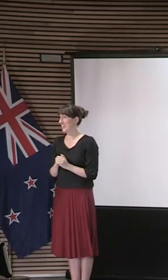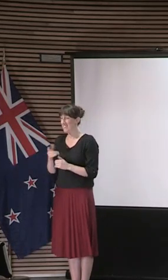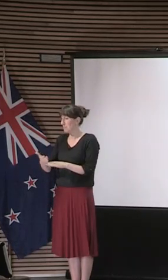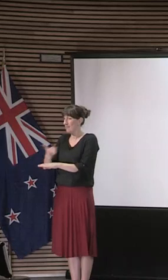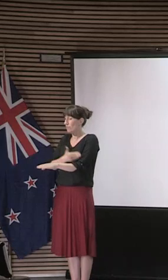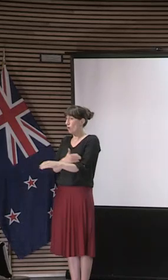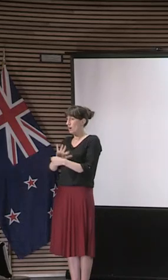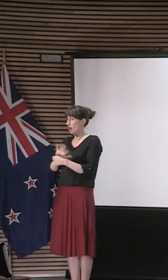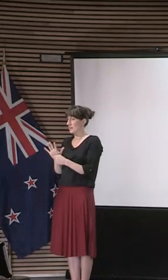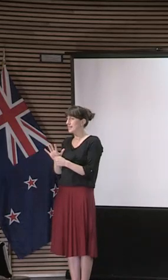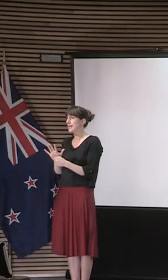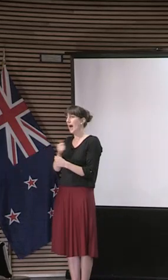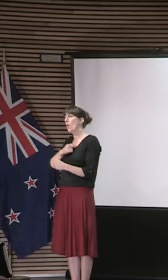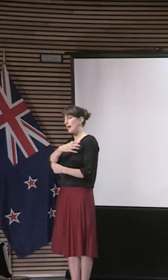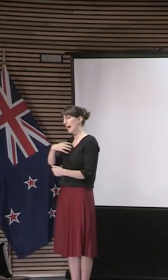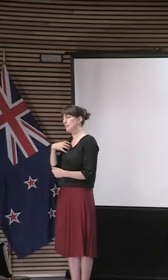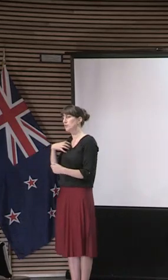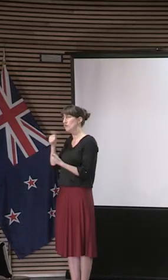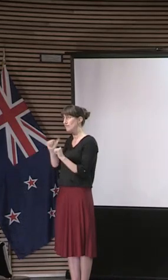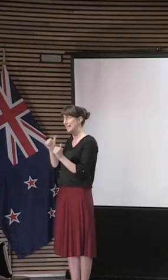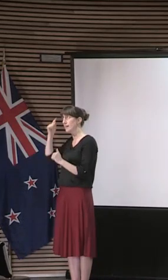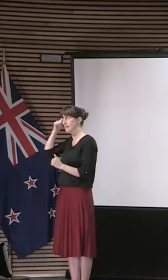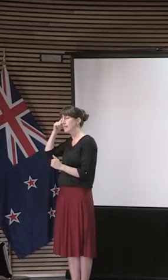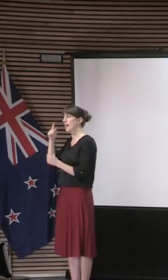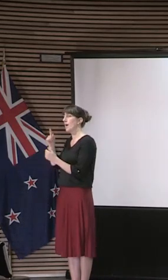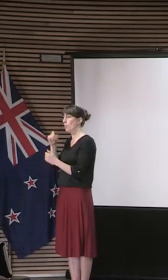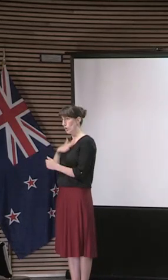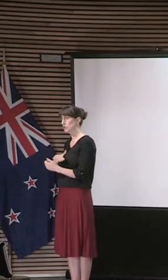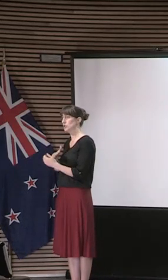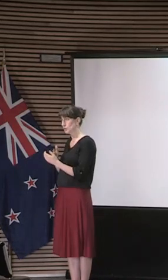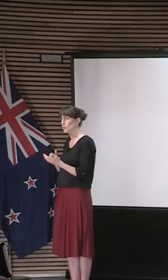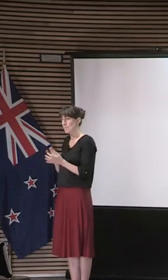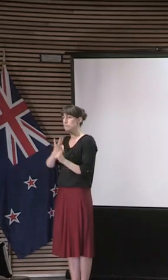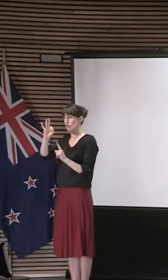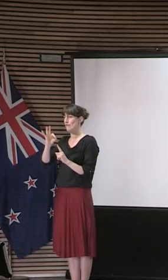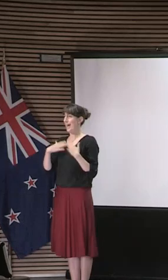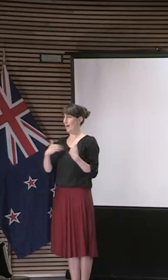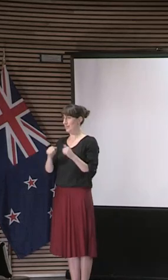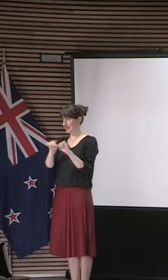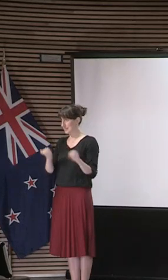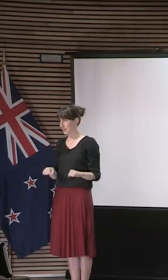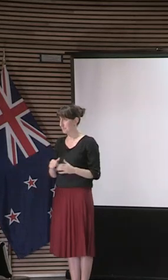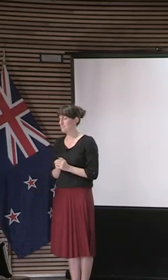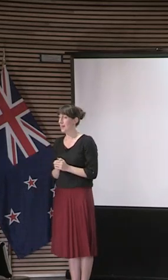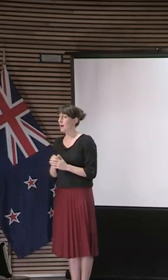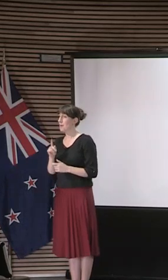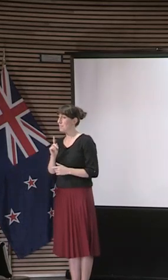Engari ka tae mai ki te hauora a te iwi, ka whakaae au me matua whakaora ano i ta tatou punaha hauora, ina koa ko te haumi i te hauora whanui. Ko tetahi mea